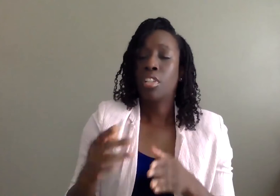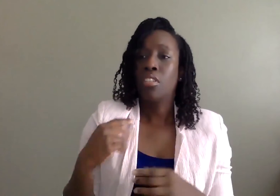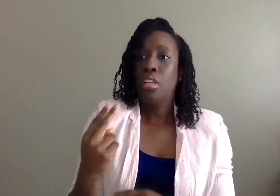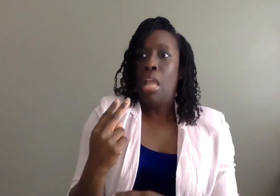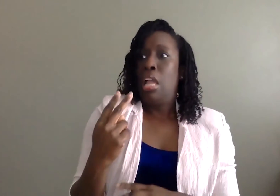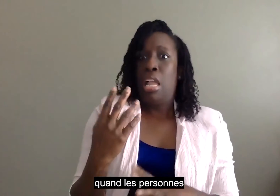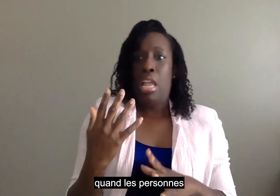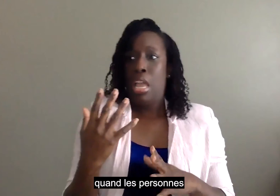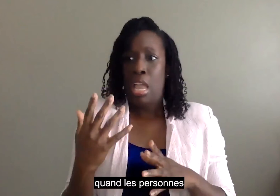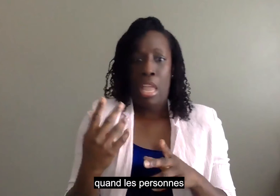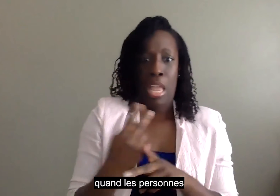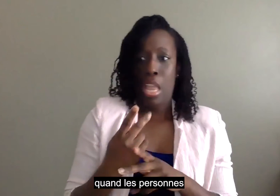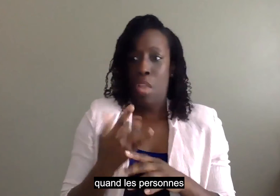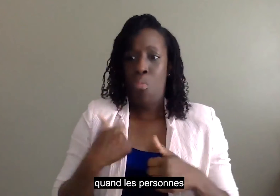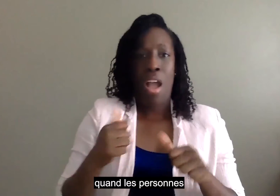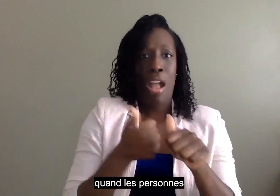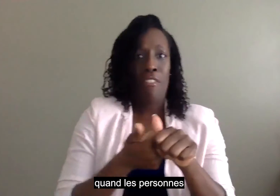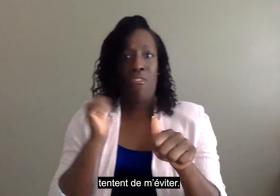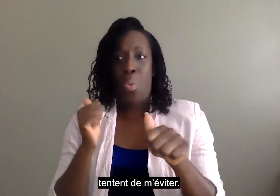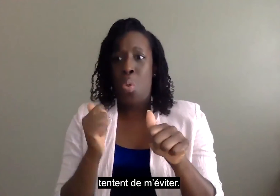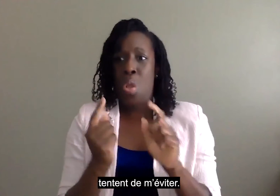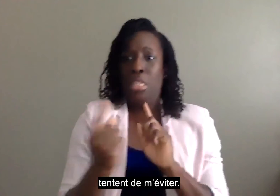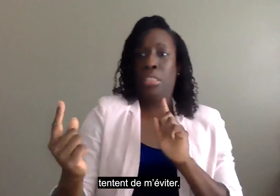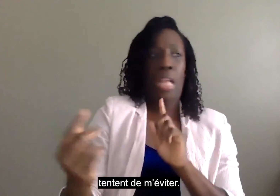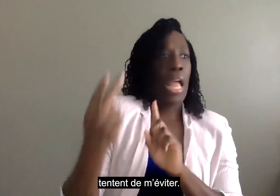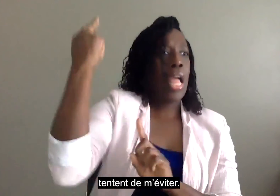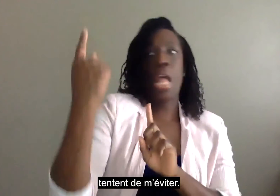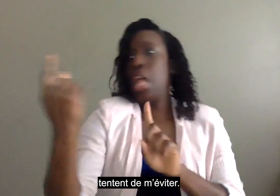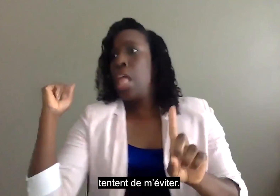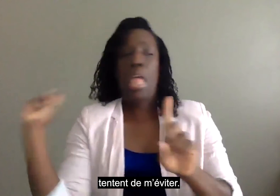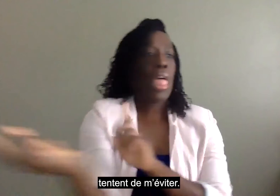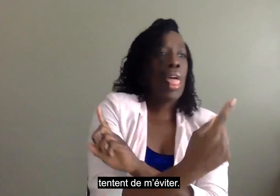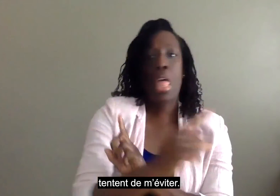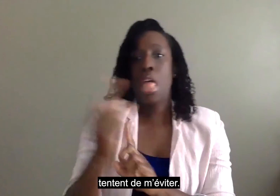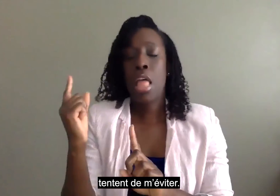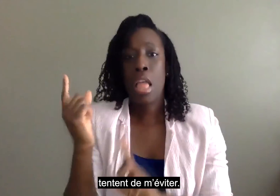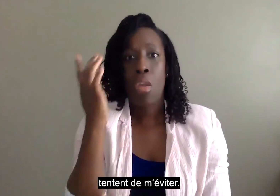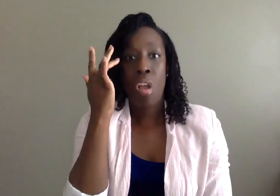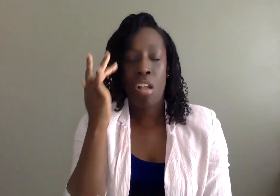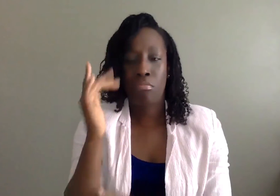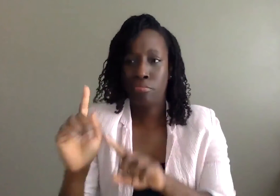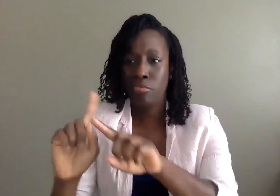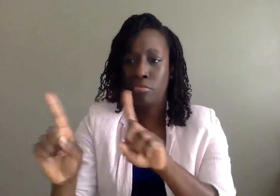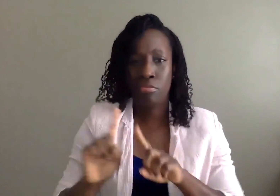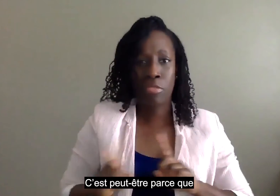un plus grand rapprochement avec celle-ci, et qu’elle m’ignore,